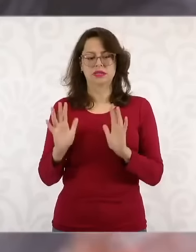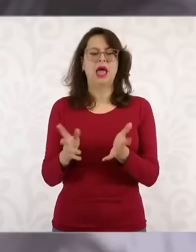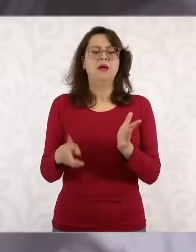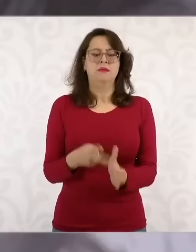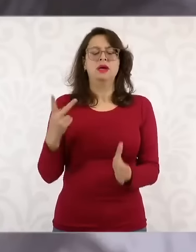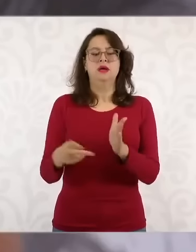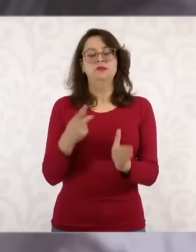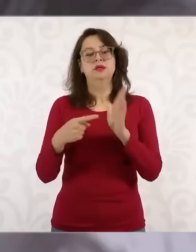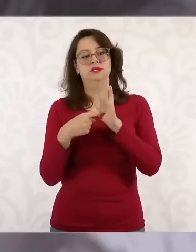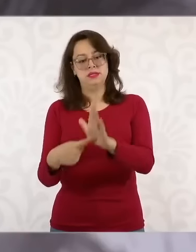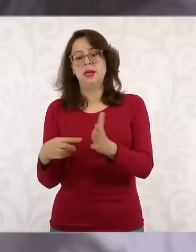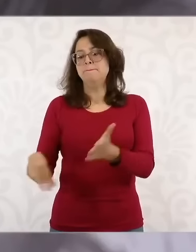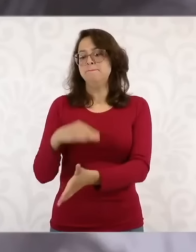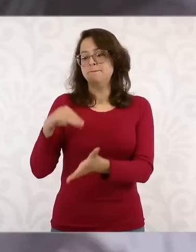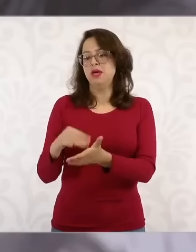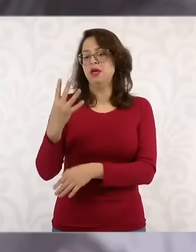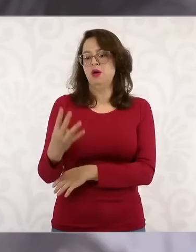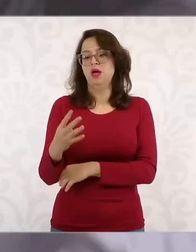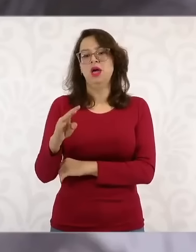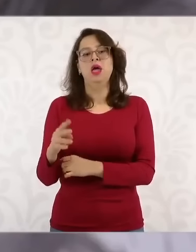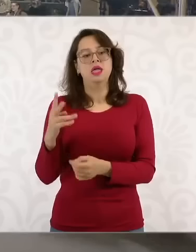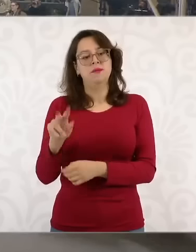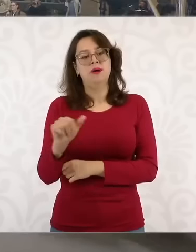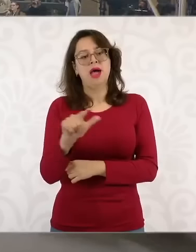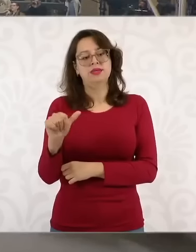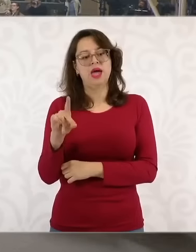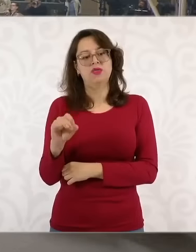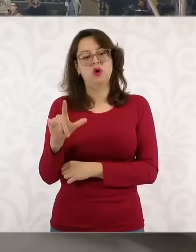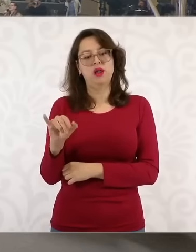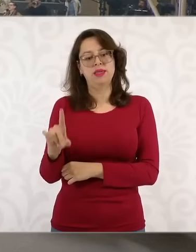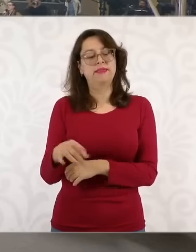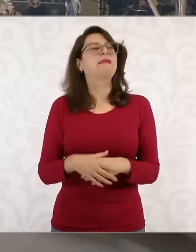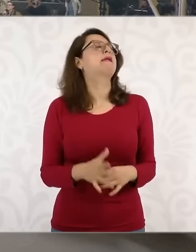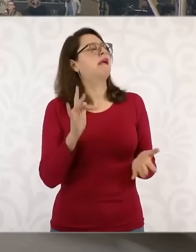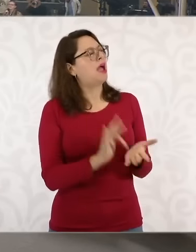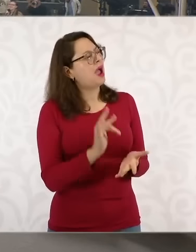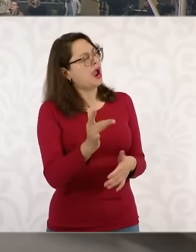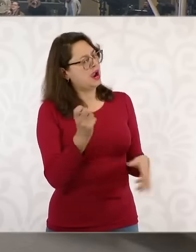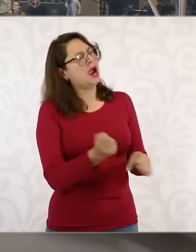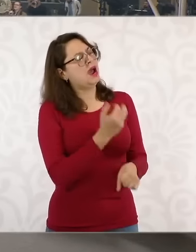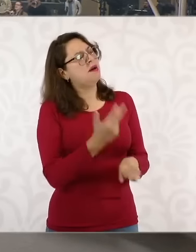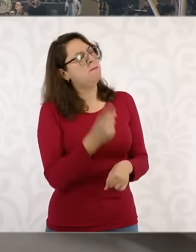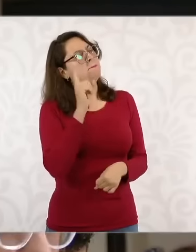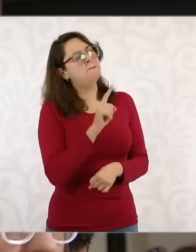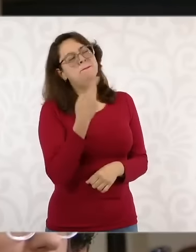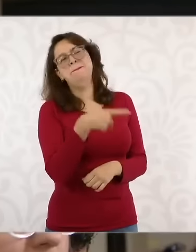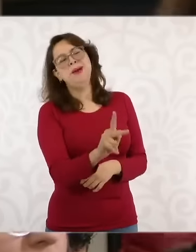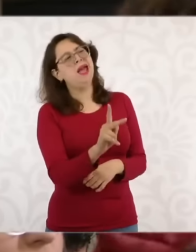Mérida 4 y Valladolit, que están por inaugurarse. Gracias, secretaria. Pero digamos este el tema del